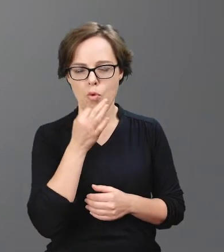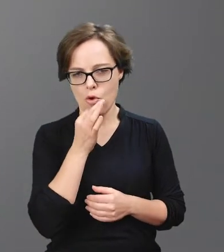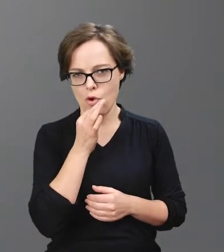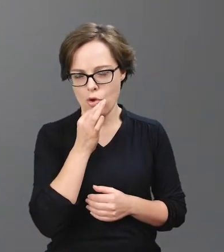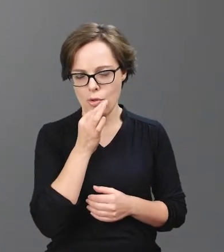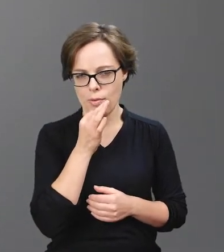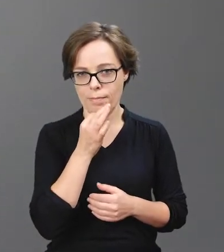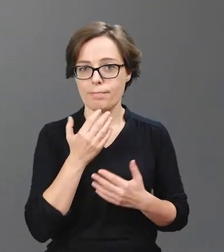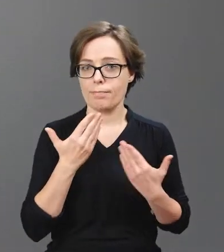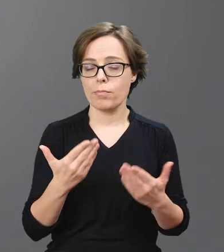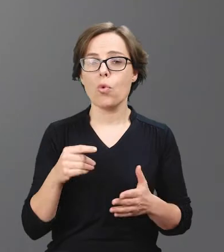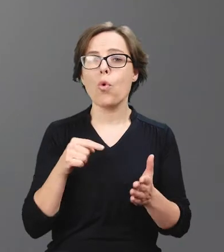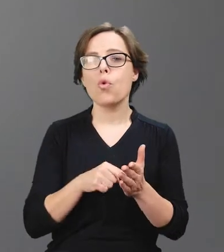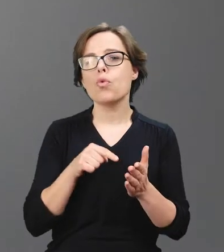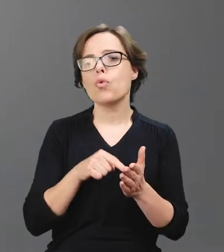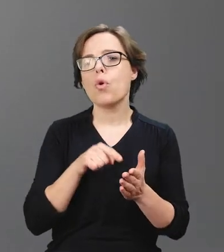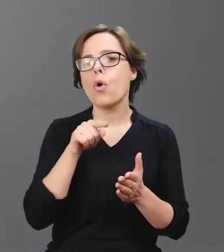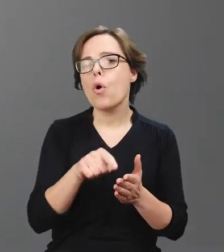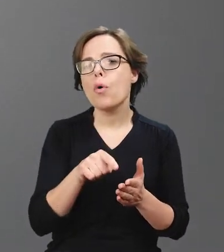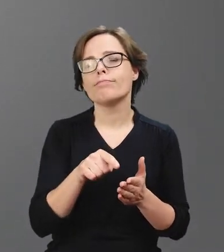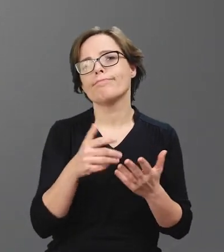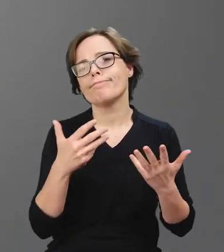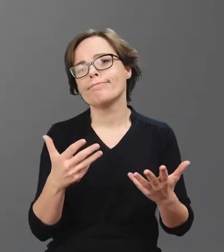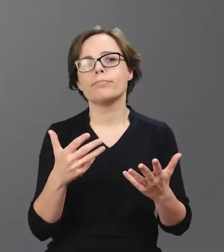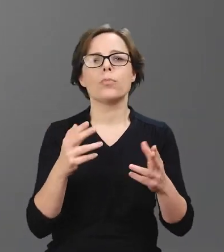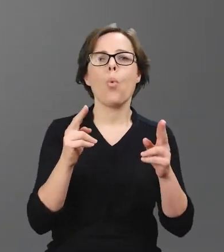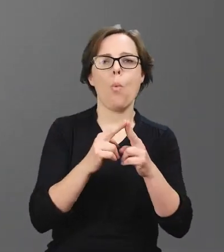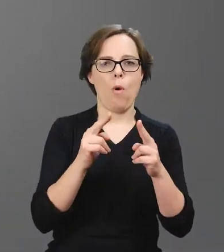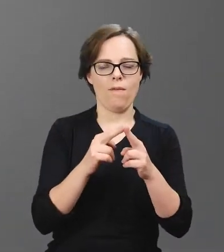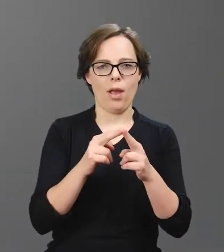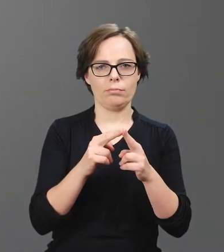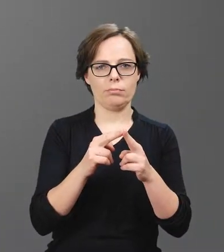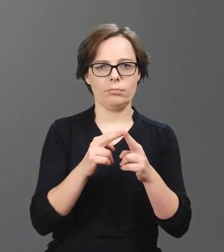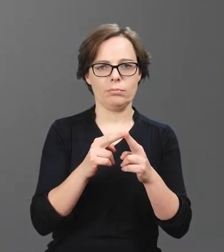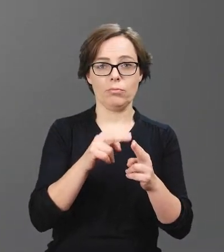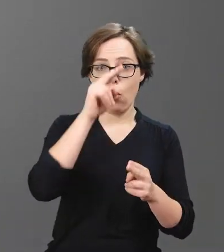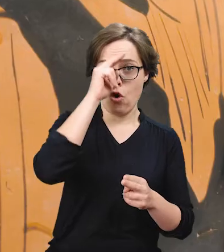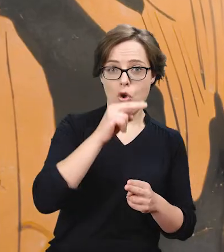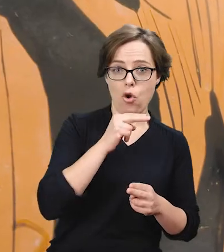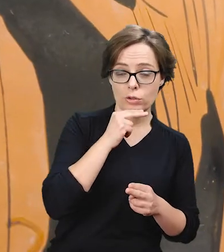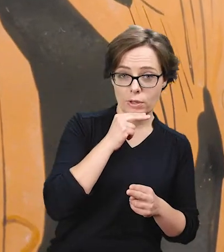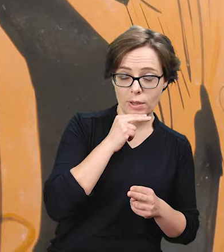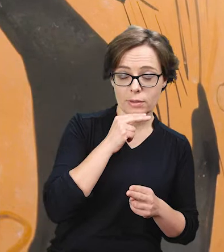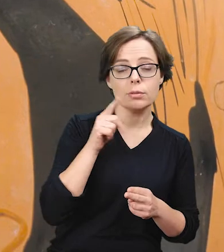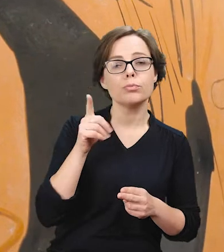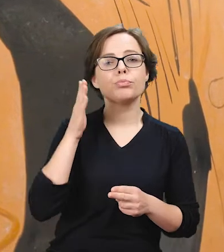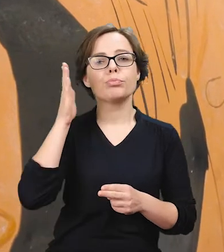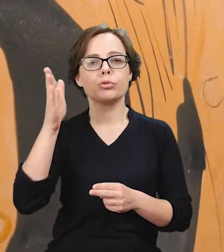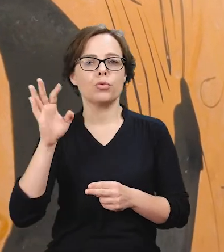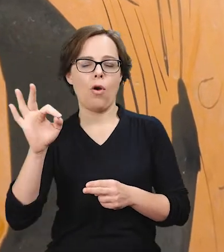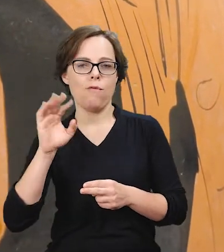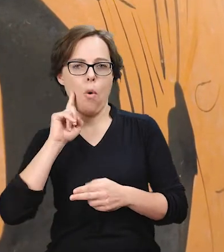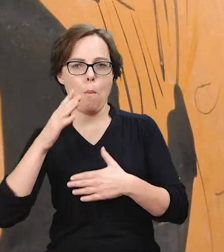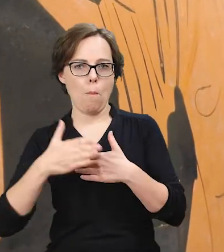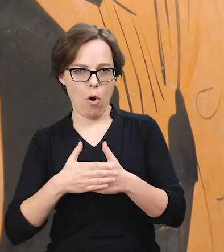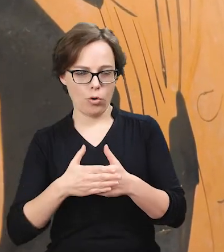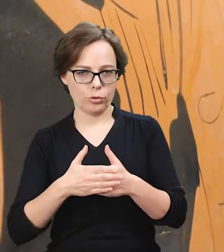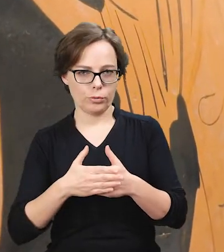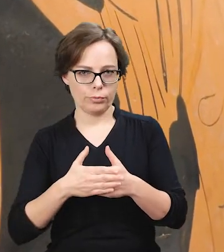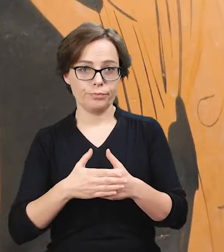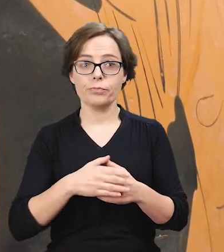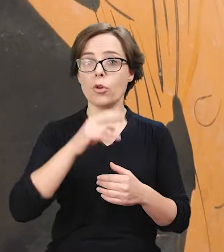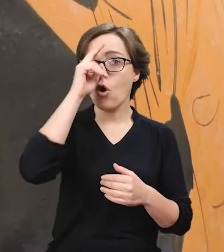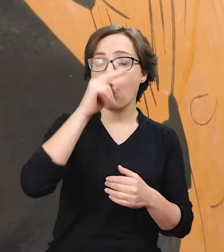i był to rodzaj umowy ustnej pomiędzy ojcem panny młodej a jej przyszłym mężem